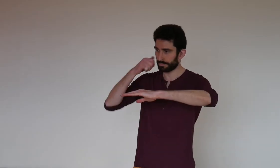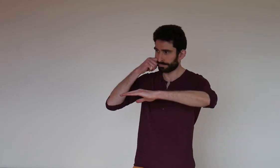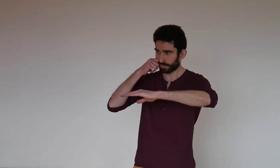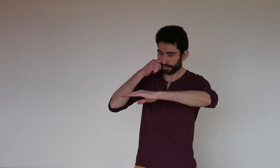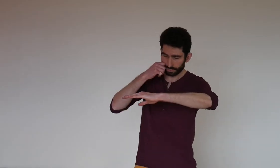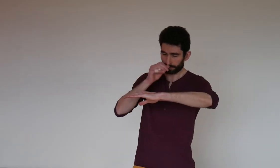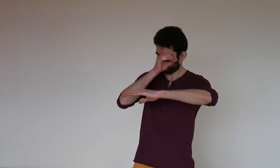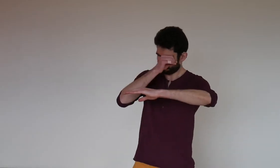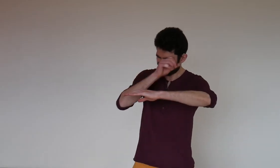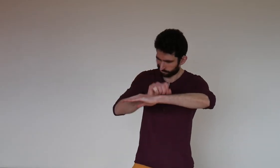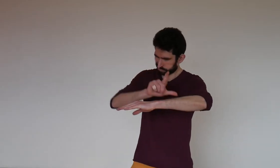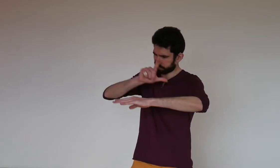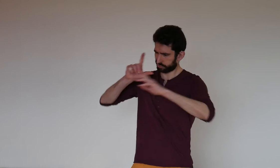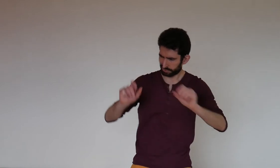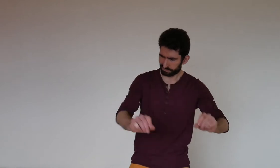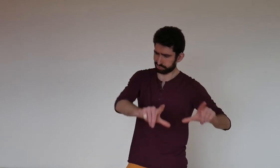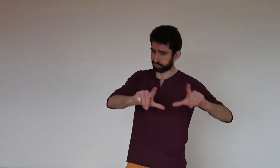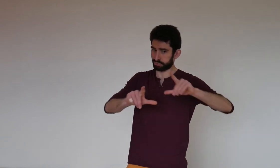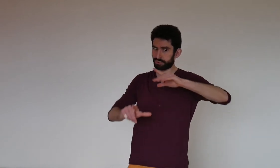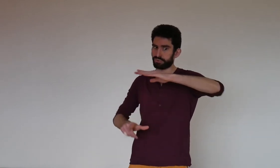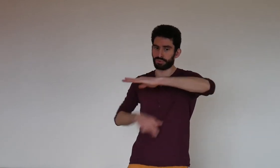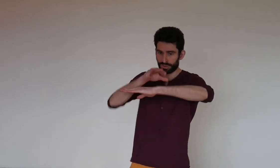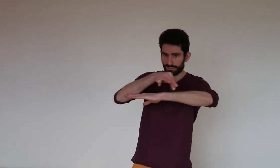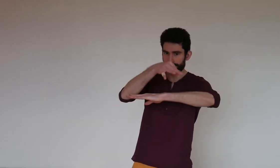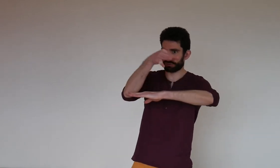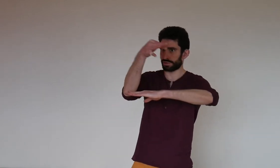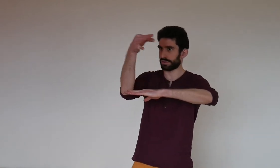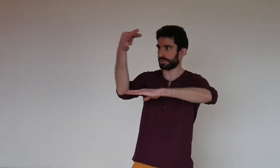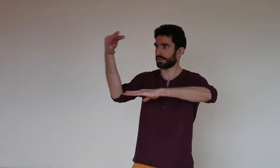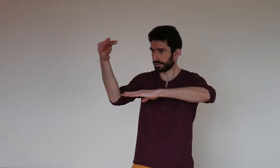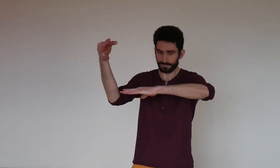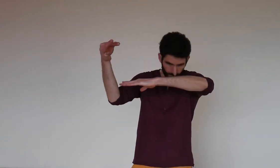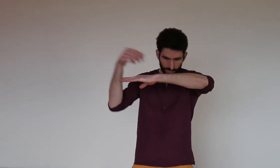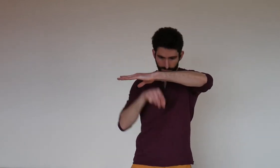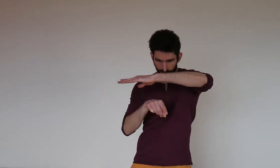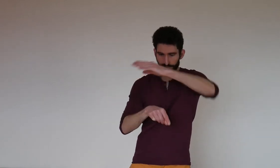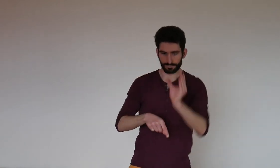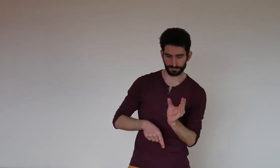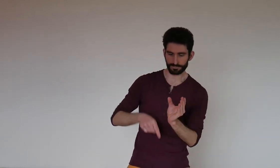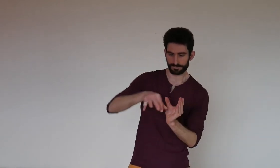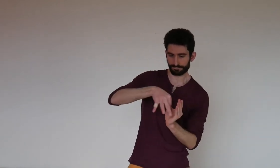En zoomant sur la peau, nous voyons le poil et en-dessous, le follicule pileux.